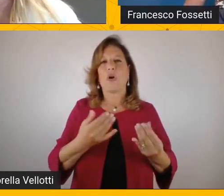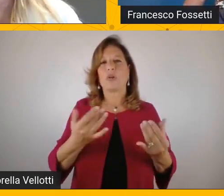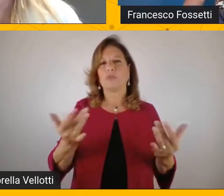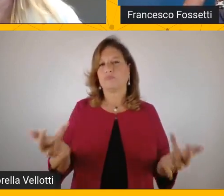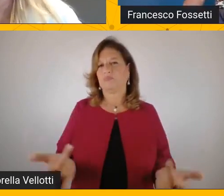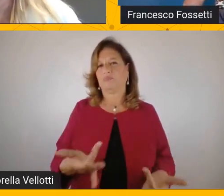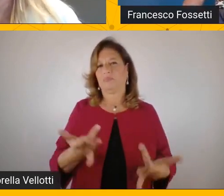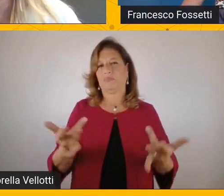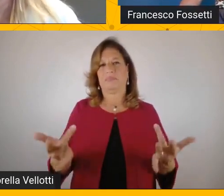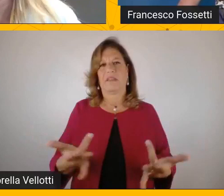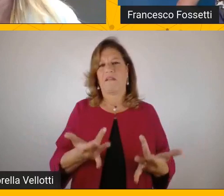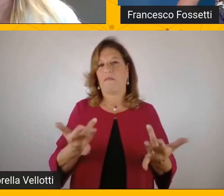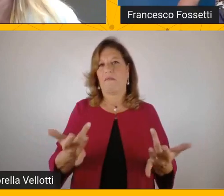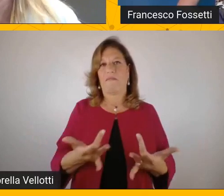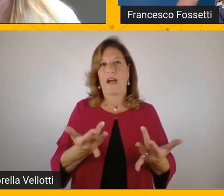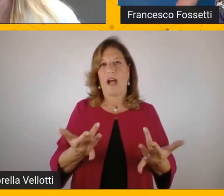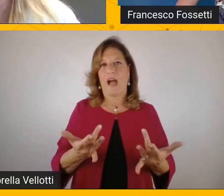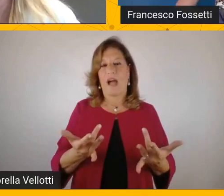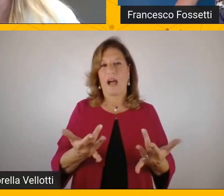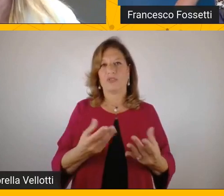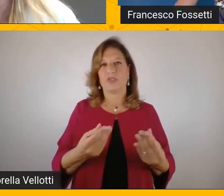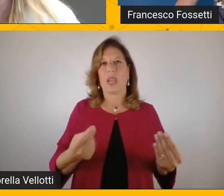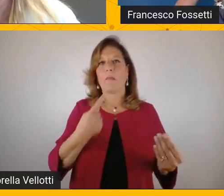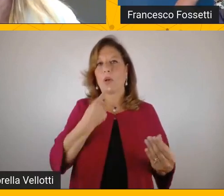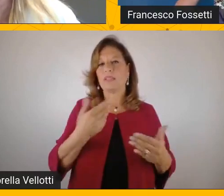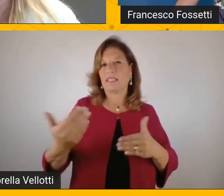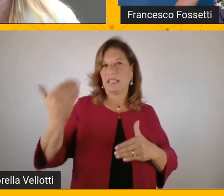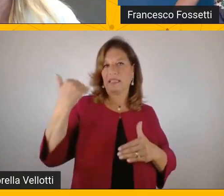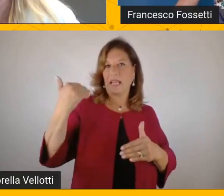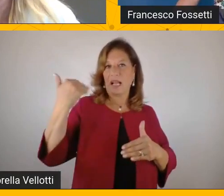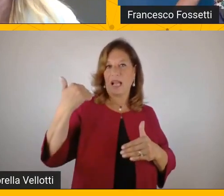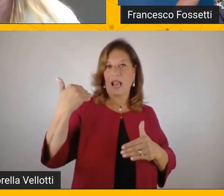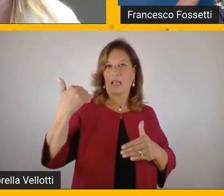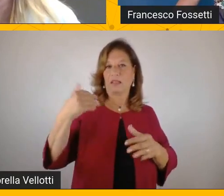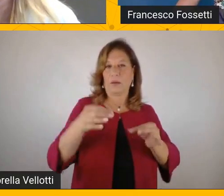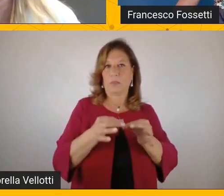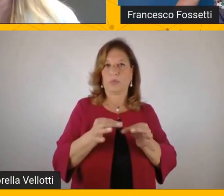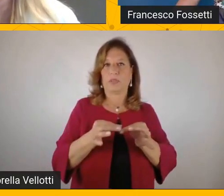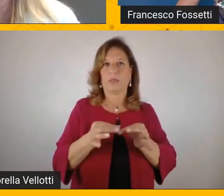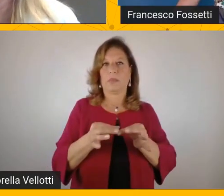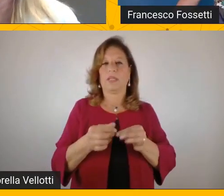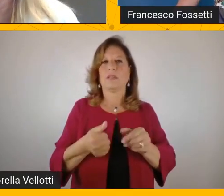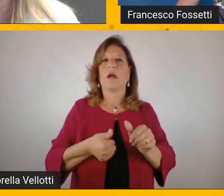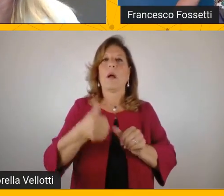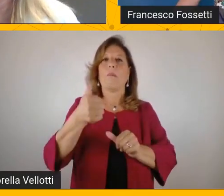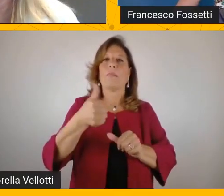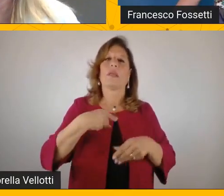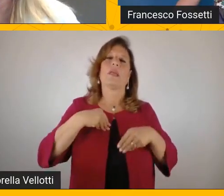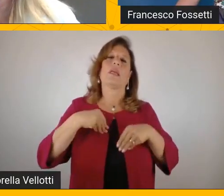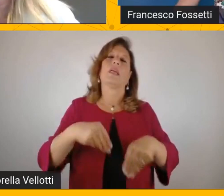semplici, tanti che ho citato anche la volta scorsa e quindi